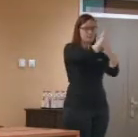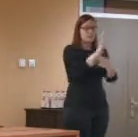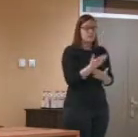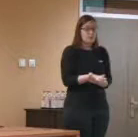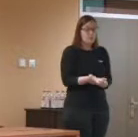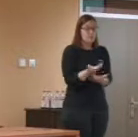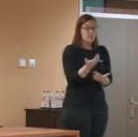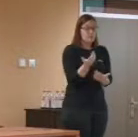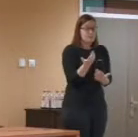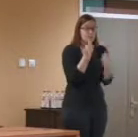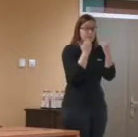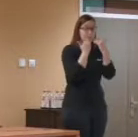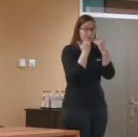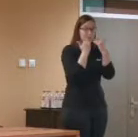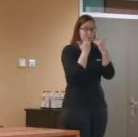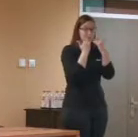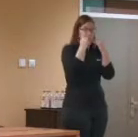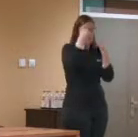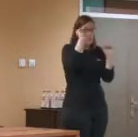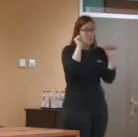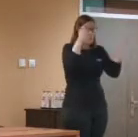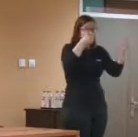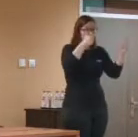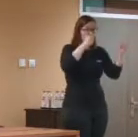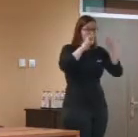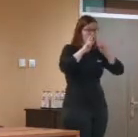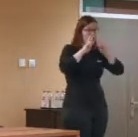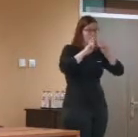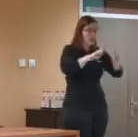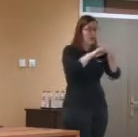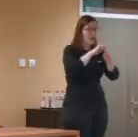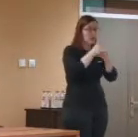hay que fijarlo en el año 2009 cuando en aquel caso